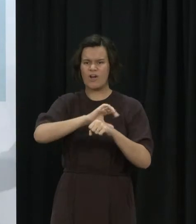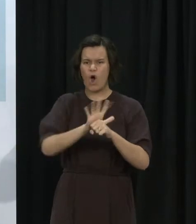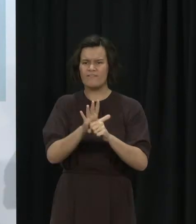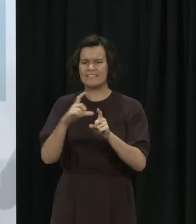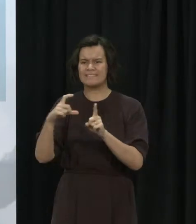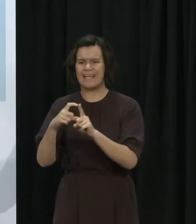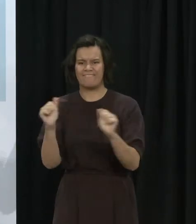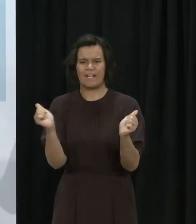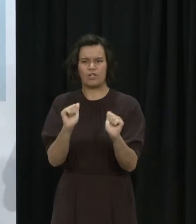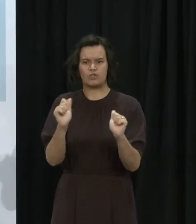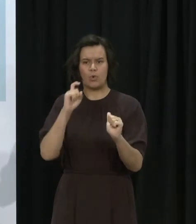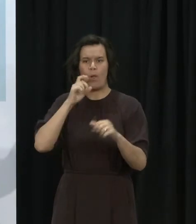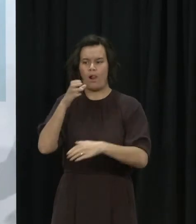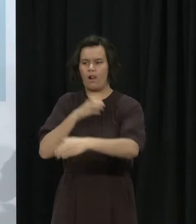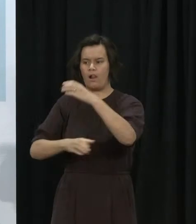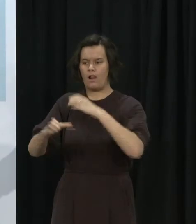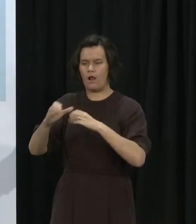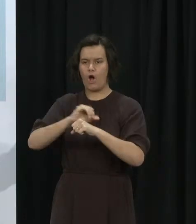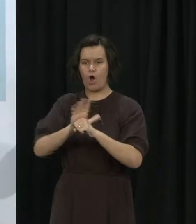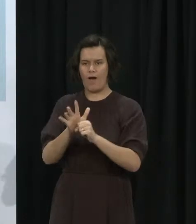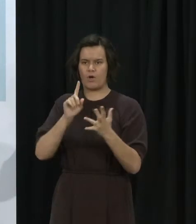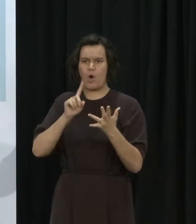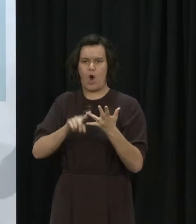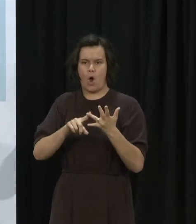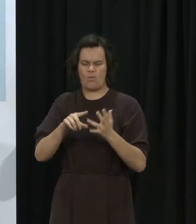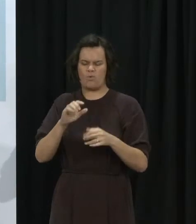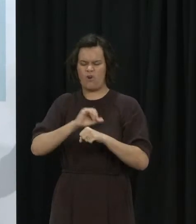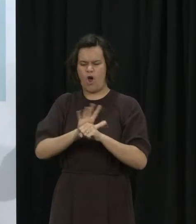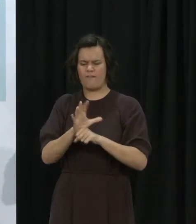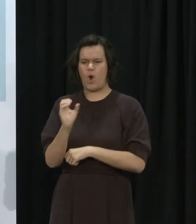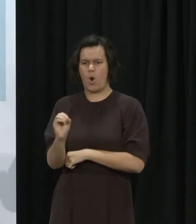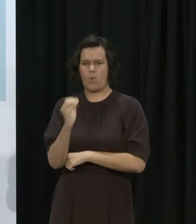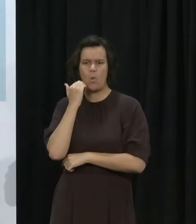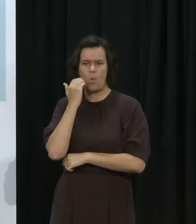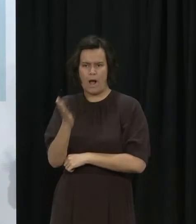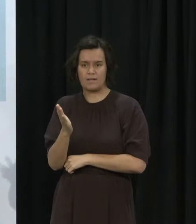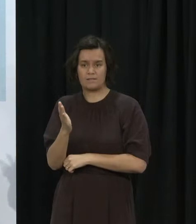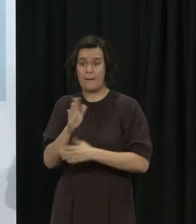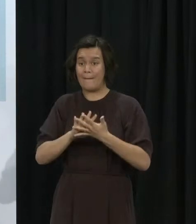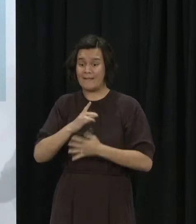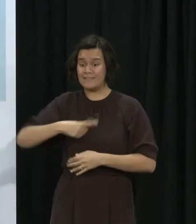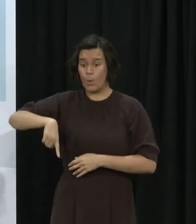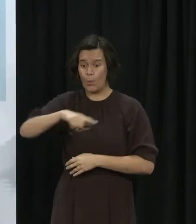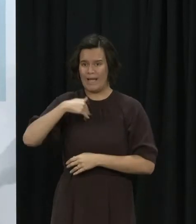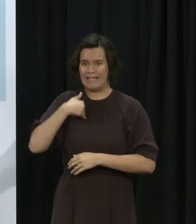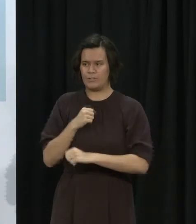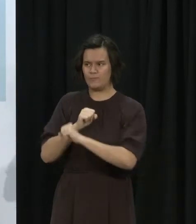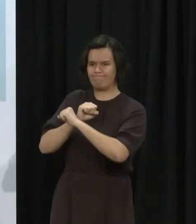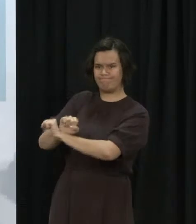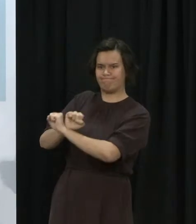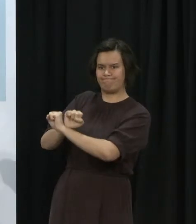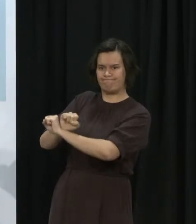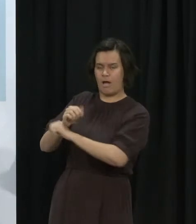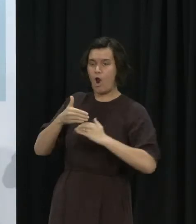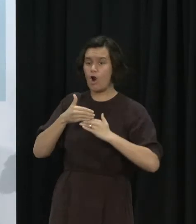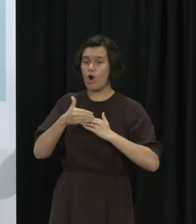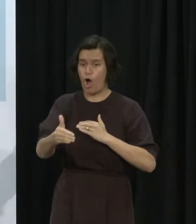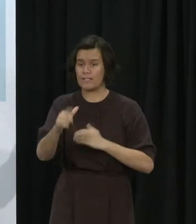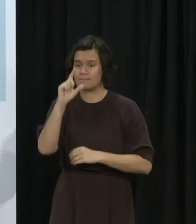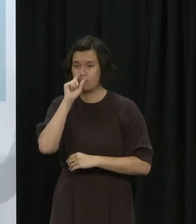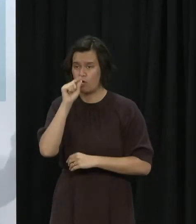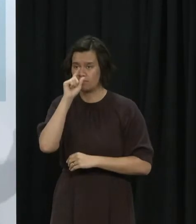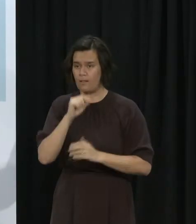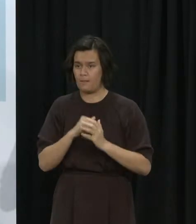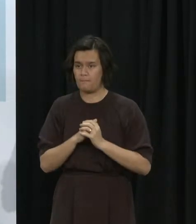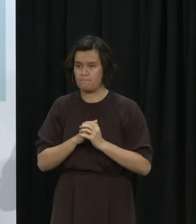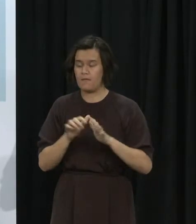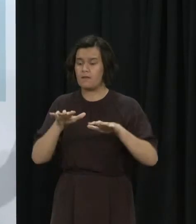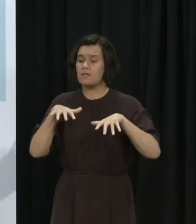nga hua me nga tohutohu hauora